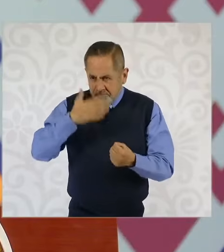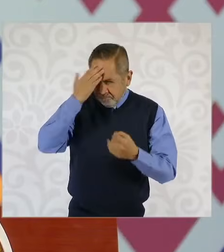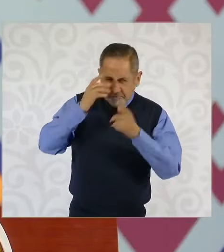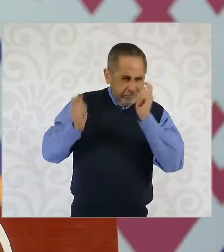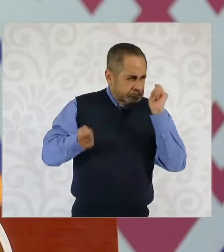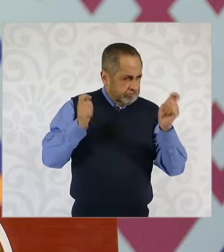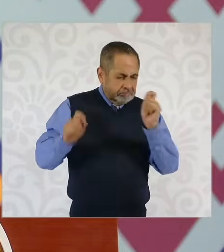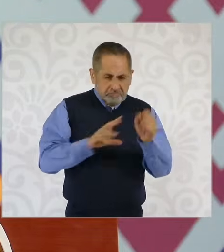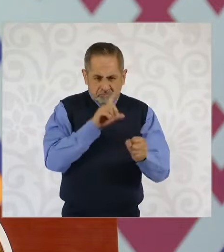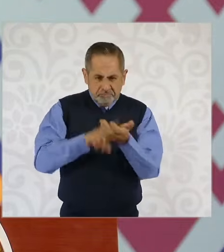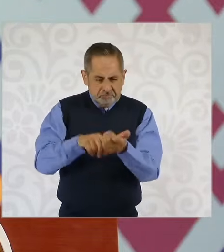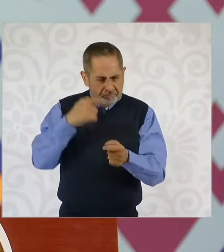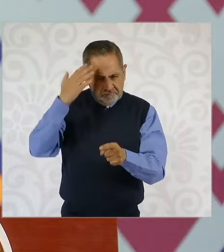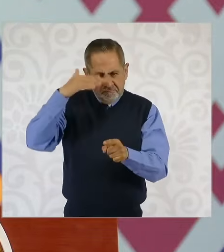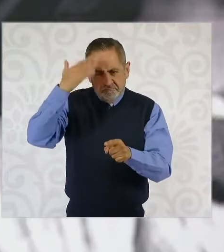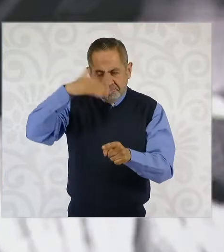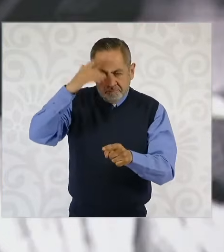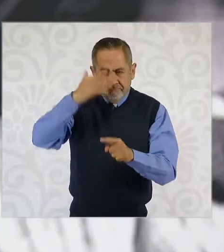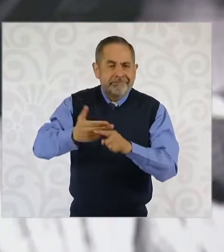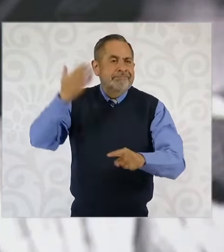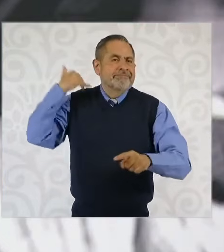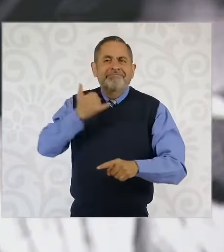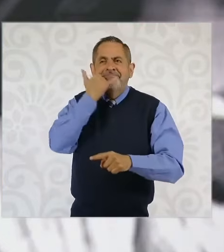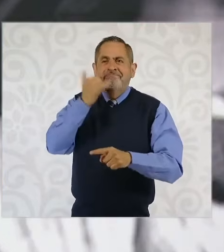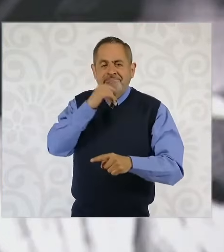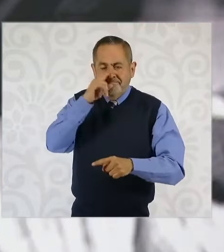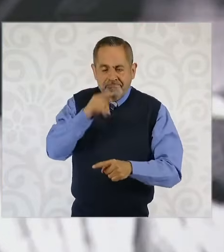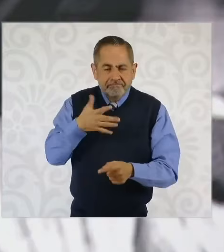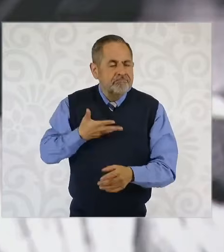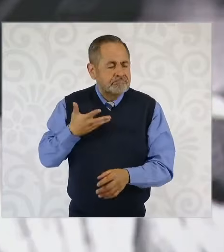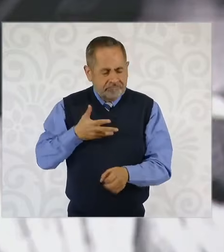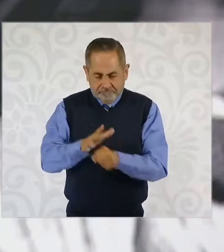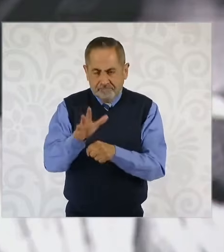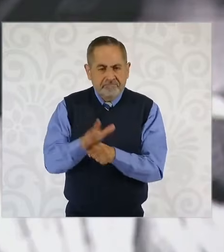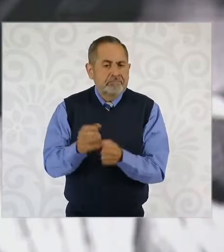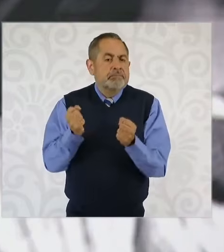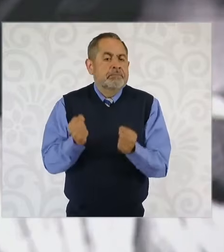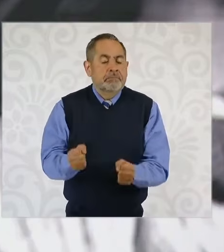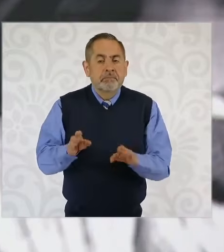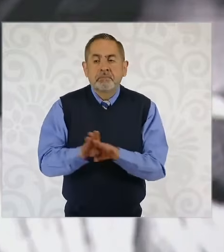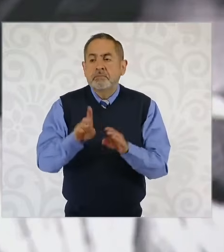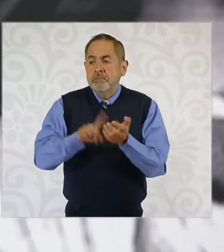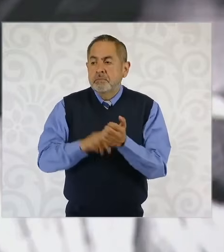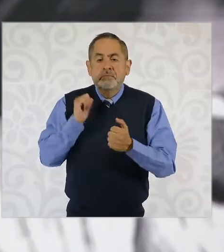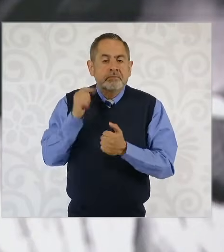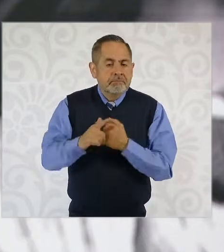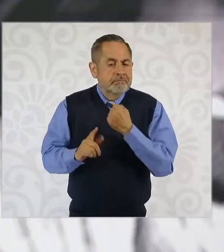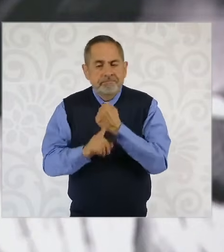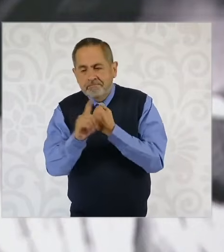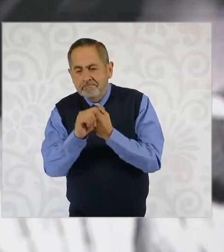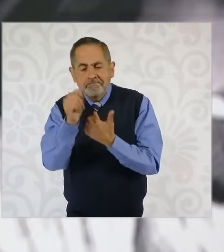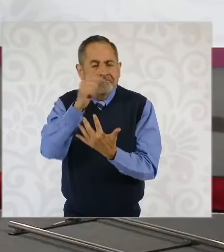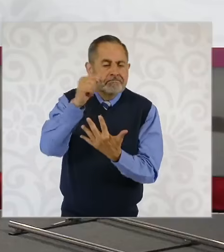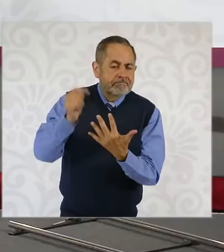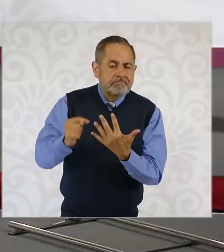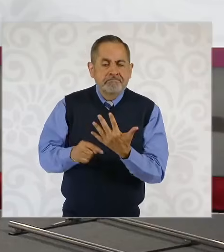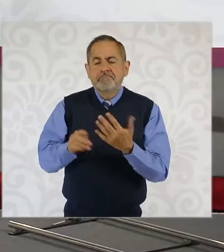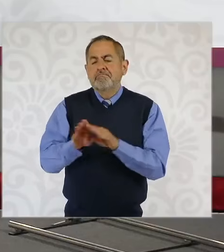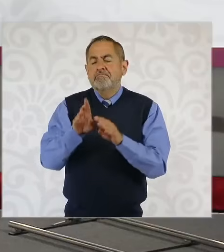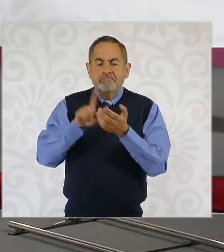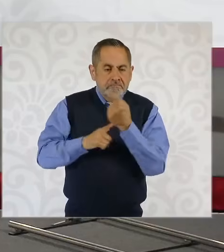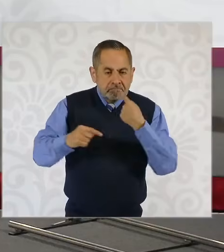grandes cimientos del pasado y con una serie de problemas de tipo de tipo en la infraestructura